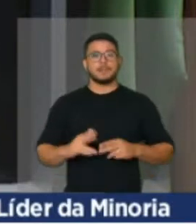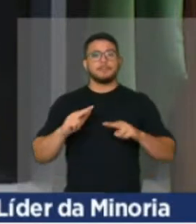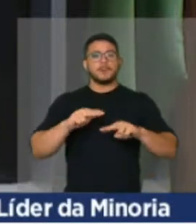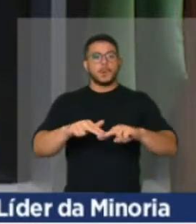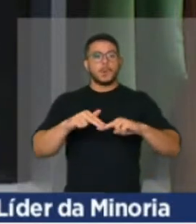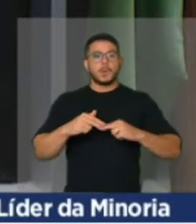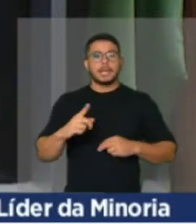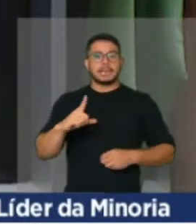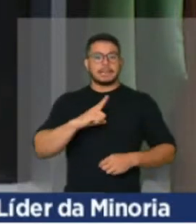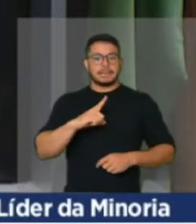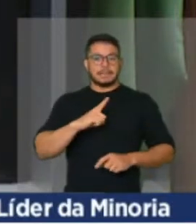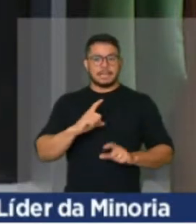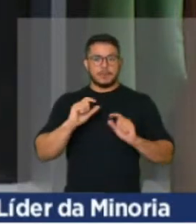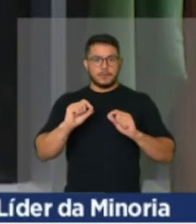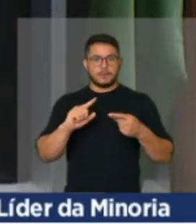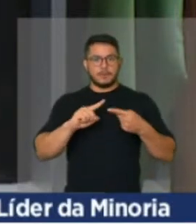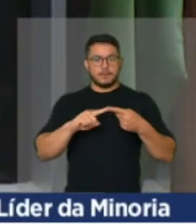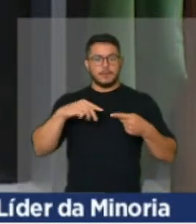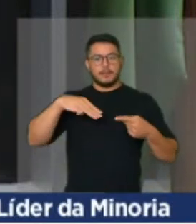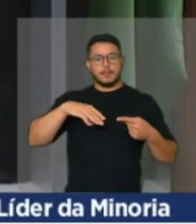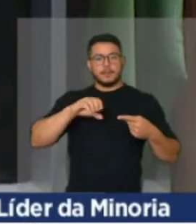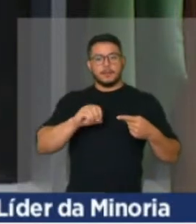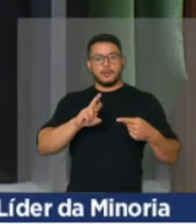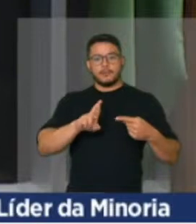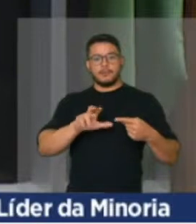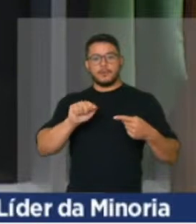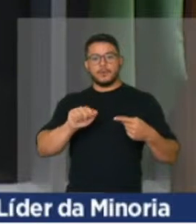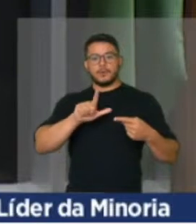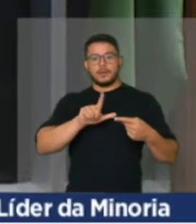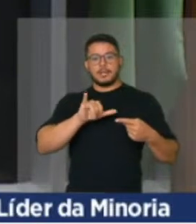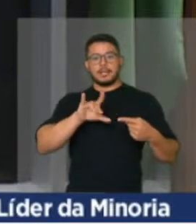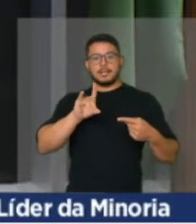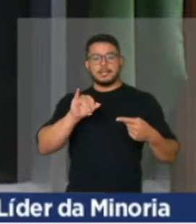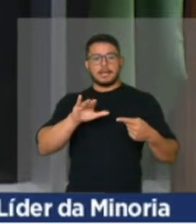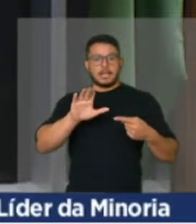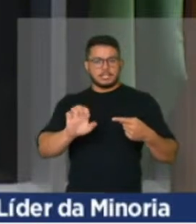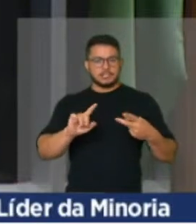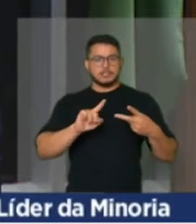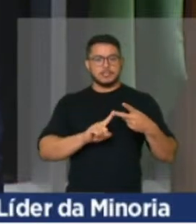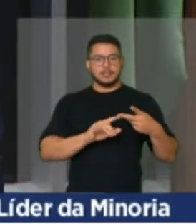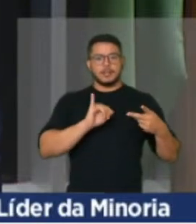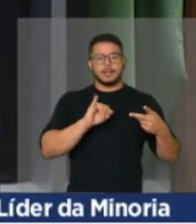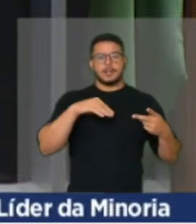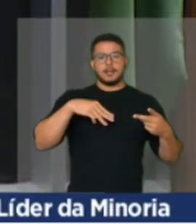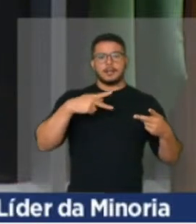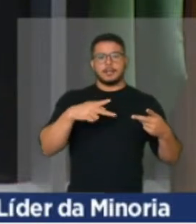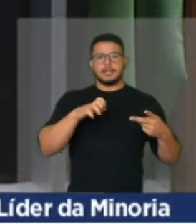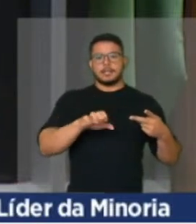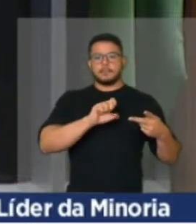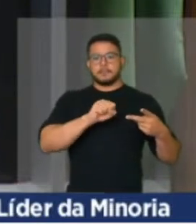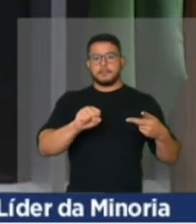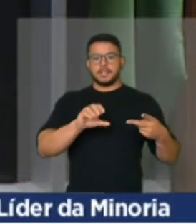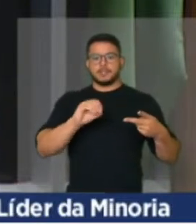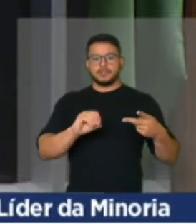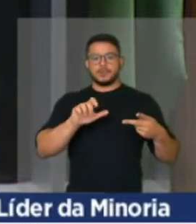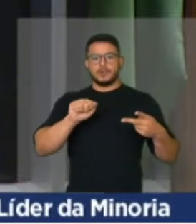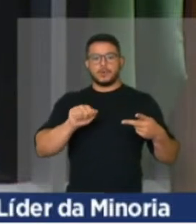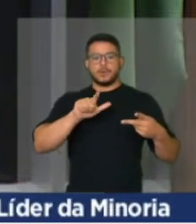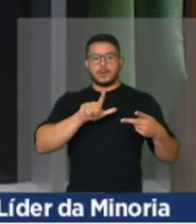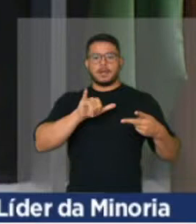MORALIDADE... E DA IMPESSOALIDADE. ELE TEM QUE RESPONDER POR LEI É MORALIDADE E É IMPESSOALIDADE. ENTÃO, ELE